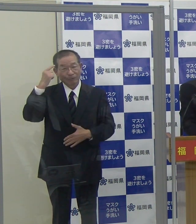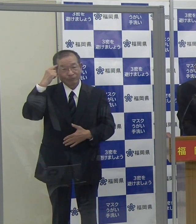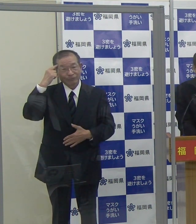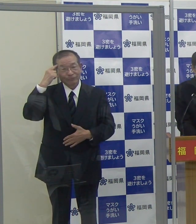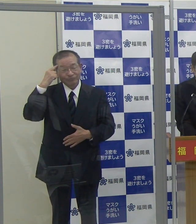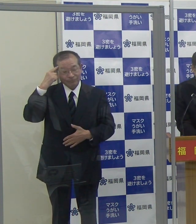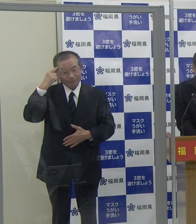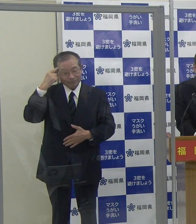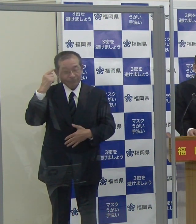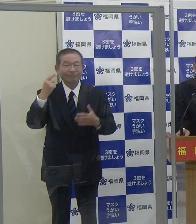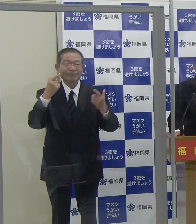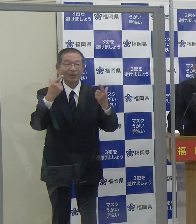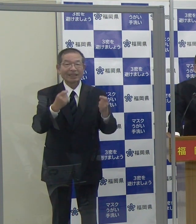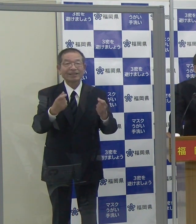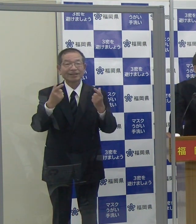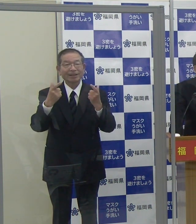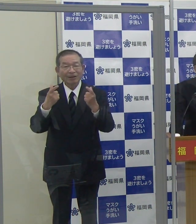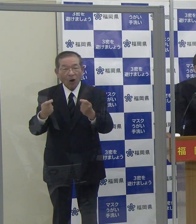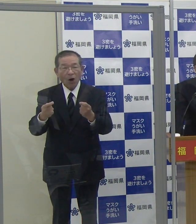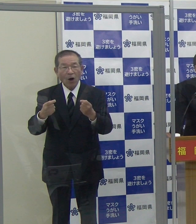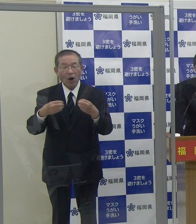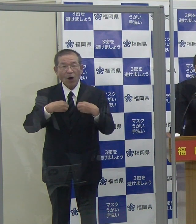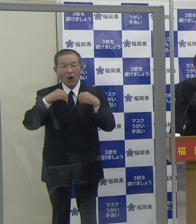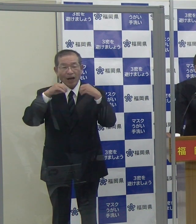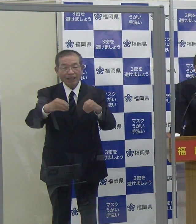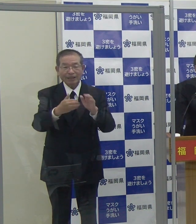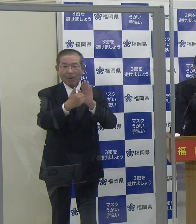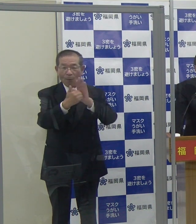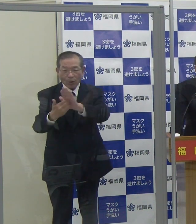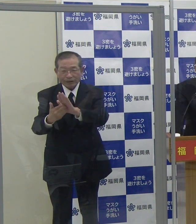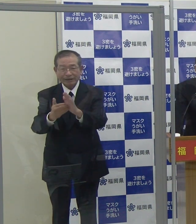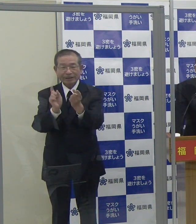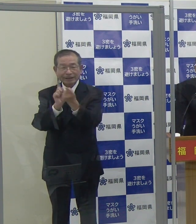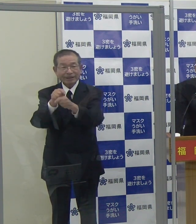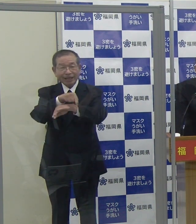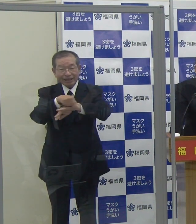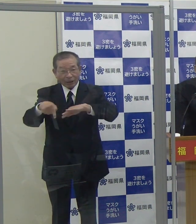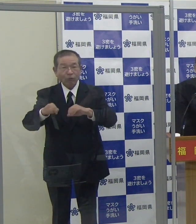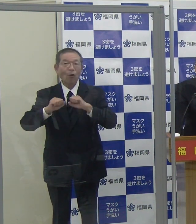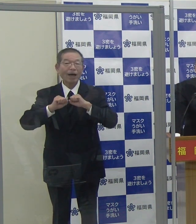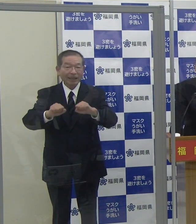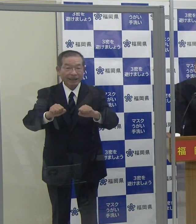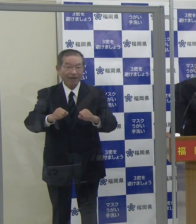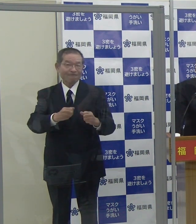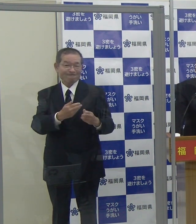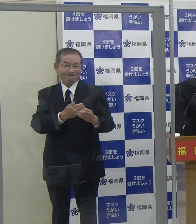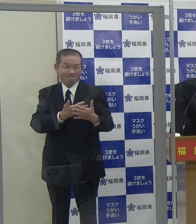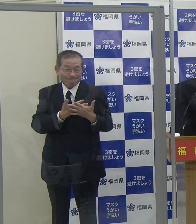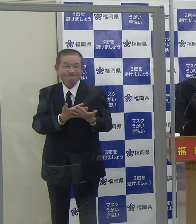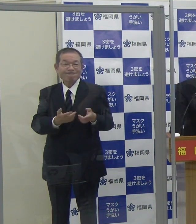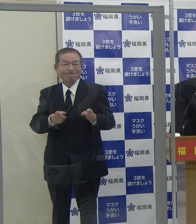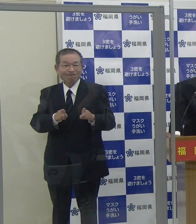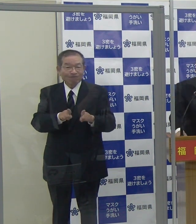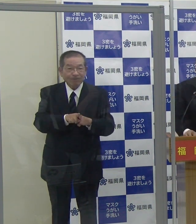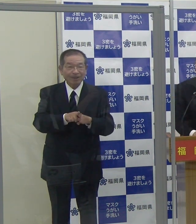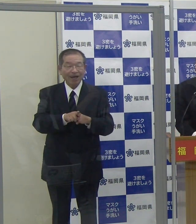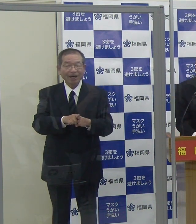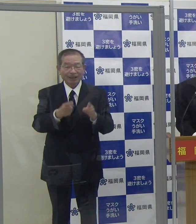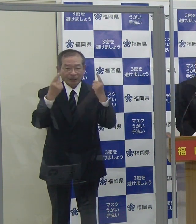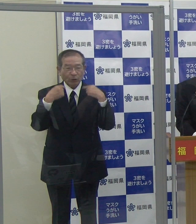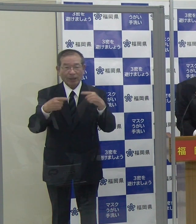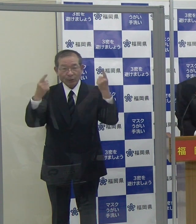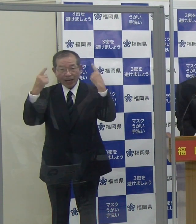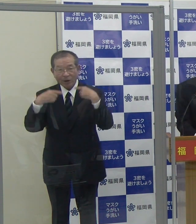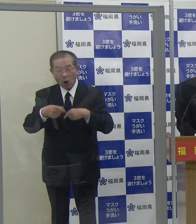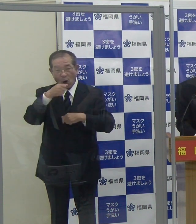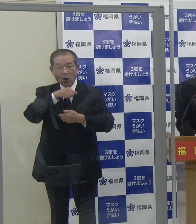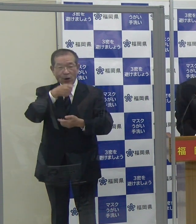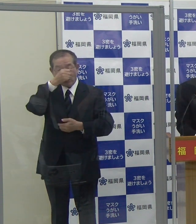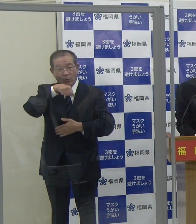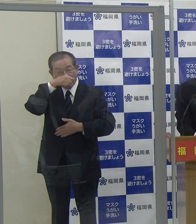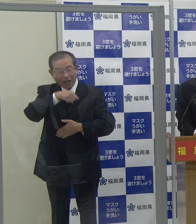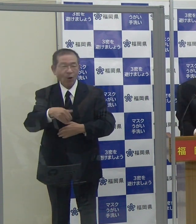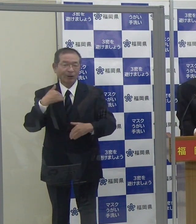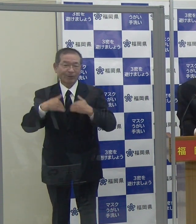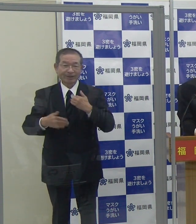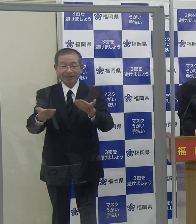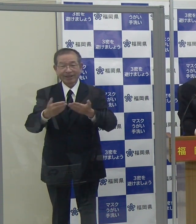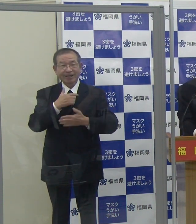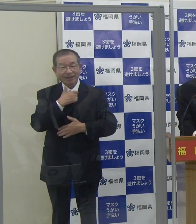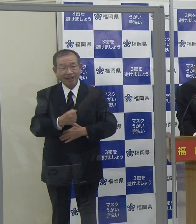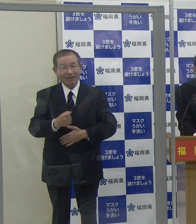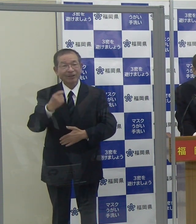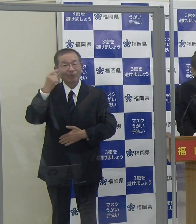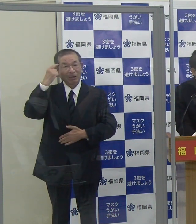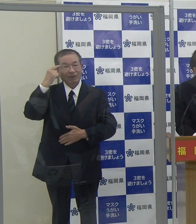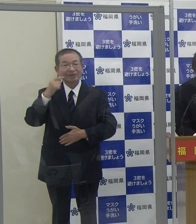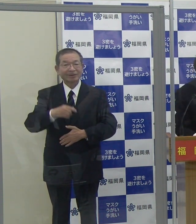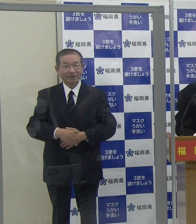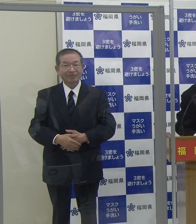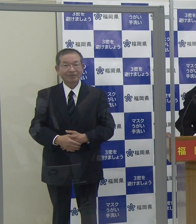しっかりと感染防止対策をとり、気を引き締めつつ、それぞれのご予定を楽しんでいただきたい。